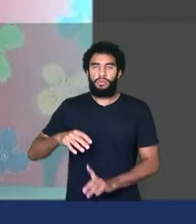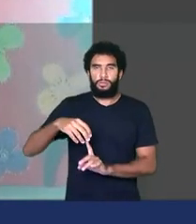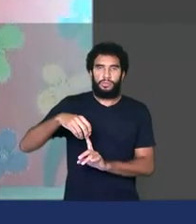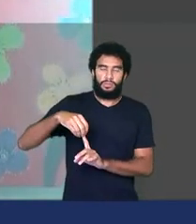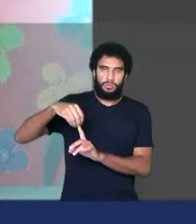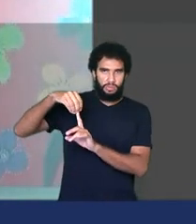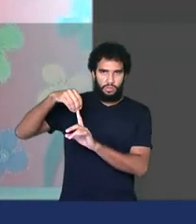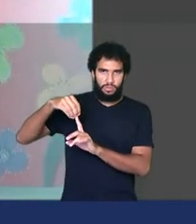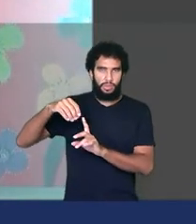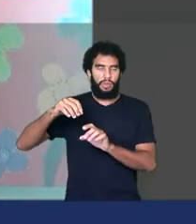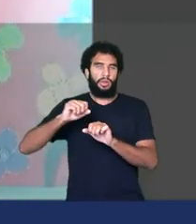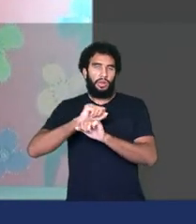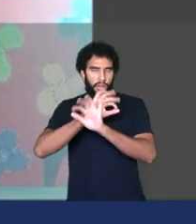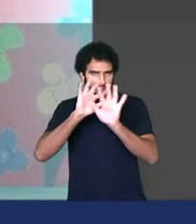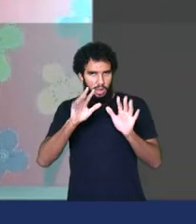CONSERVADORES, ELE CONTINUA EM